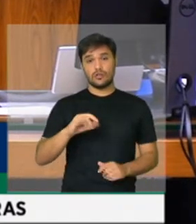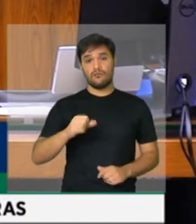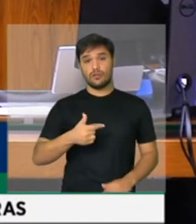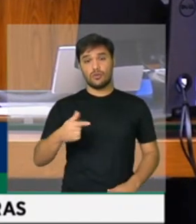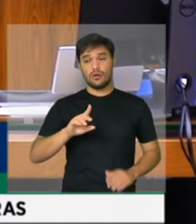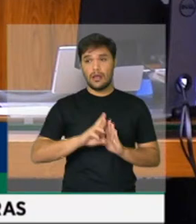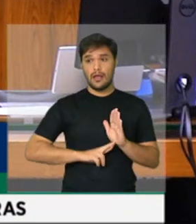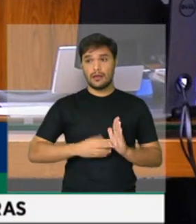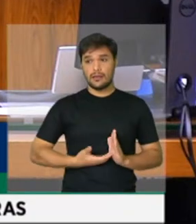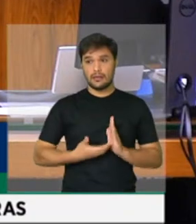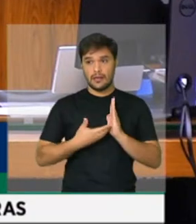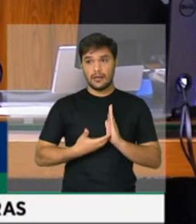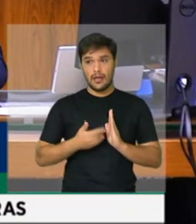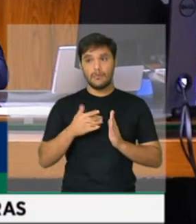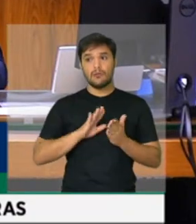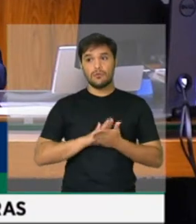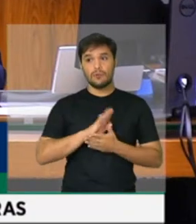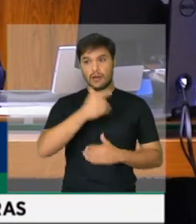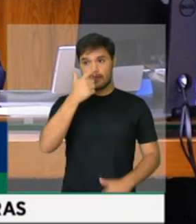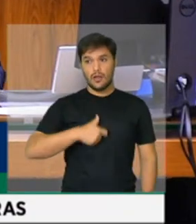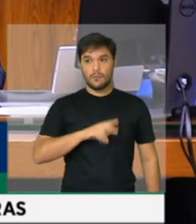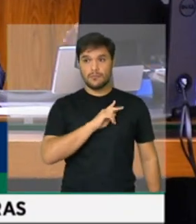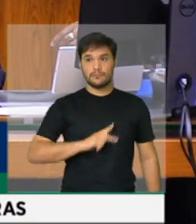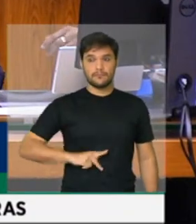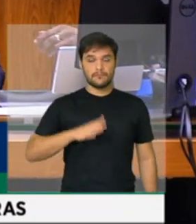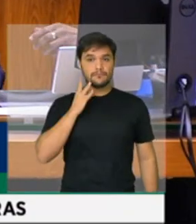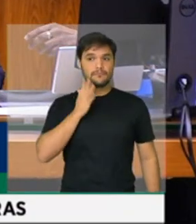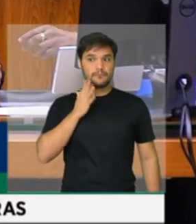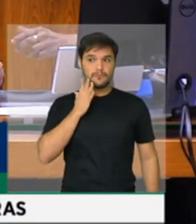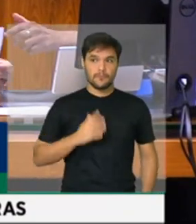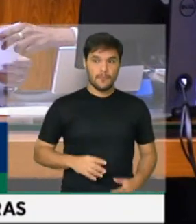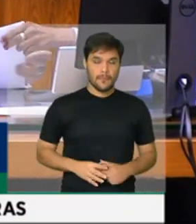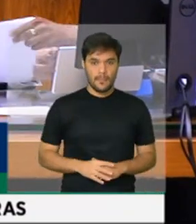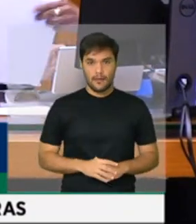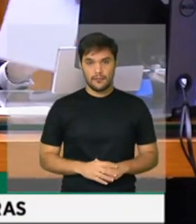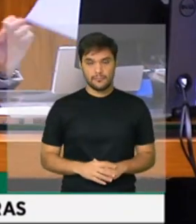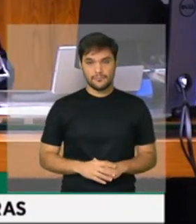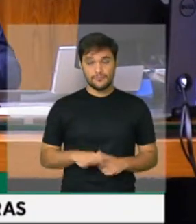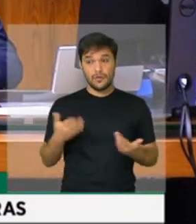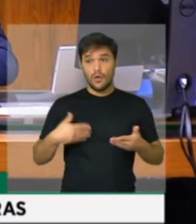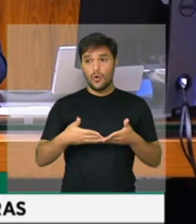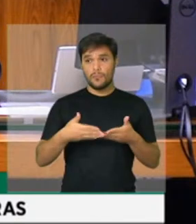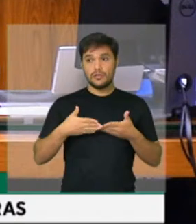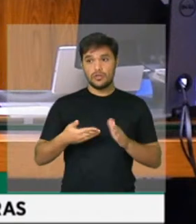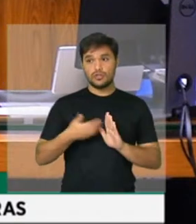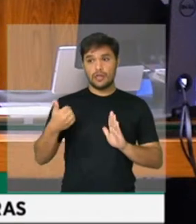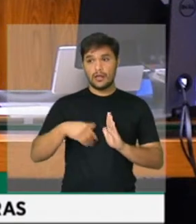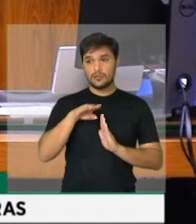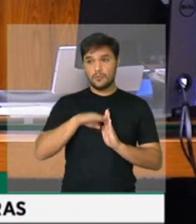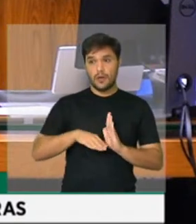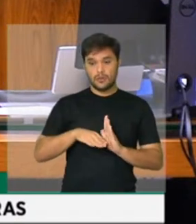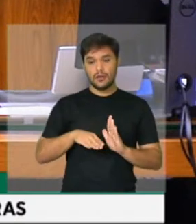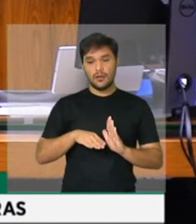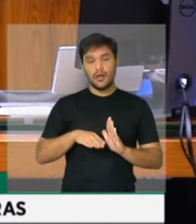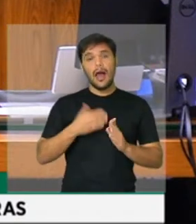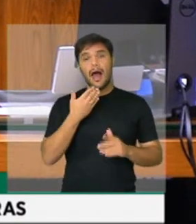SEGUNDO A DO ARTIGO 192 DO REGIMENTO INTERNO PUBLIQUE-SE, DEPUTADO ARTHUR LIRA. REQUERIMENTO DE RETIRADA DE PAUTA A FAVOR PARA ENCAMINHAR